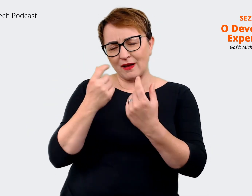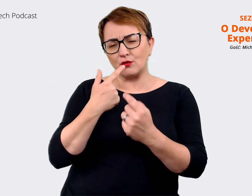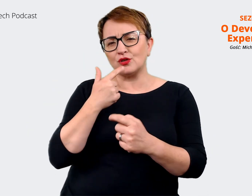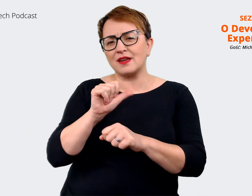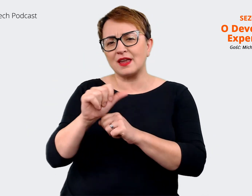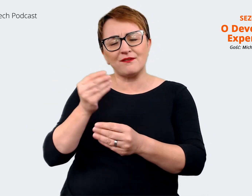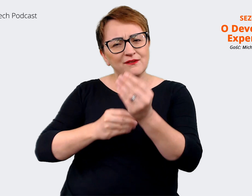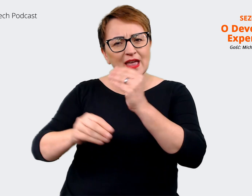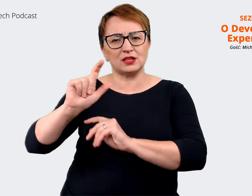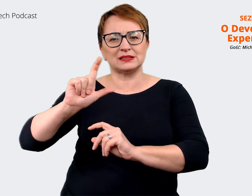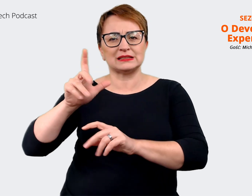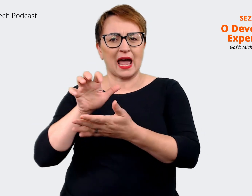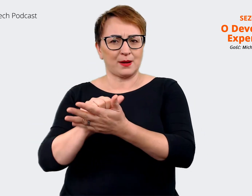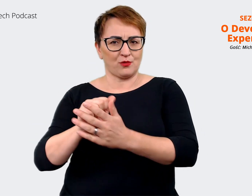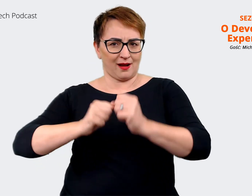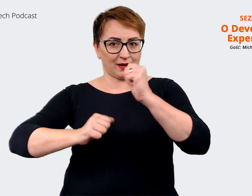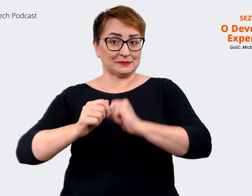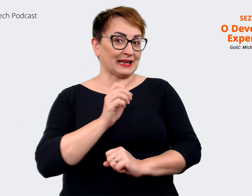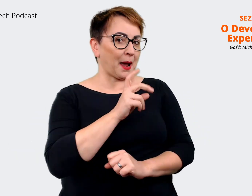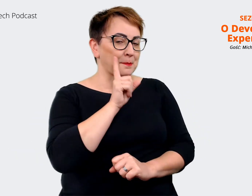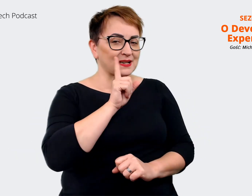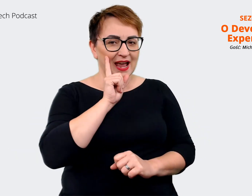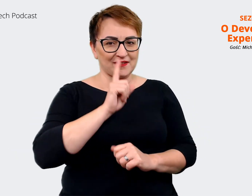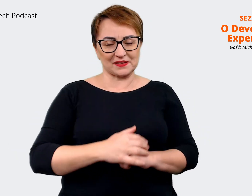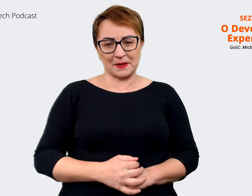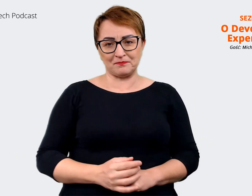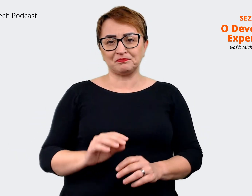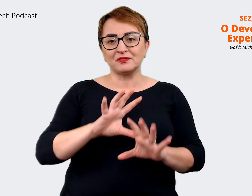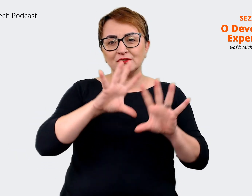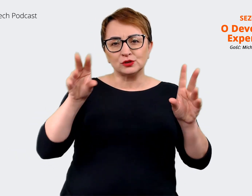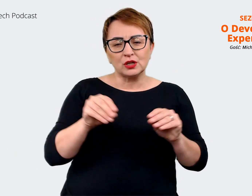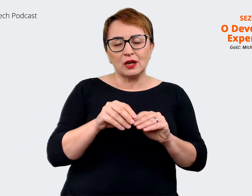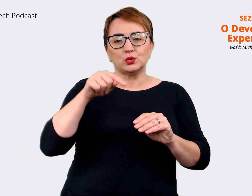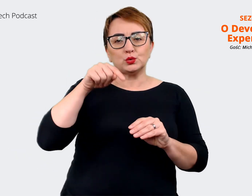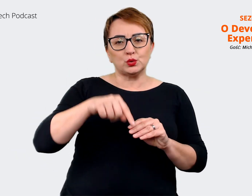czym jeszcze w Allegro się zajmujesz. Michał: Tak, zgadza się. W Allegro mam